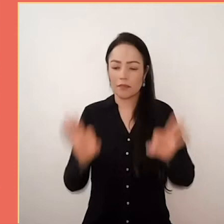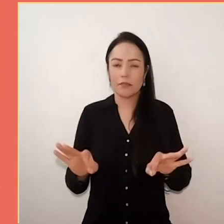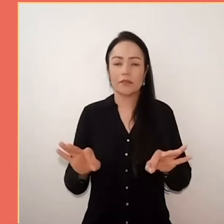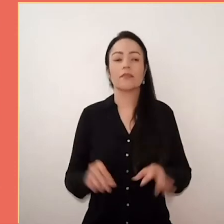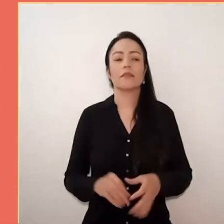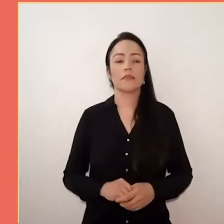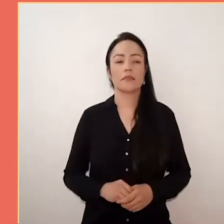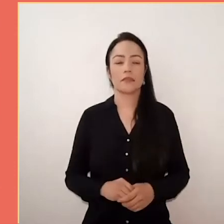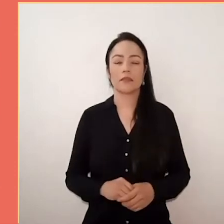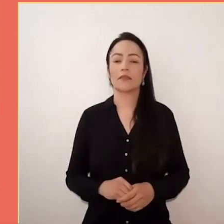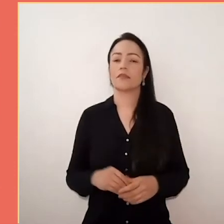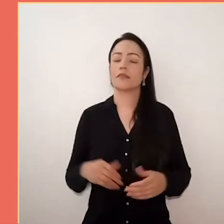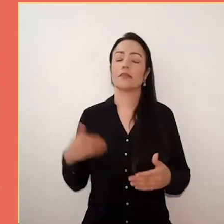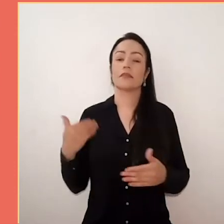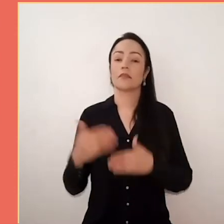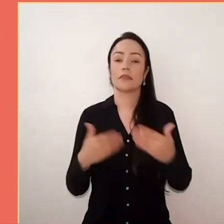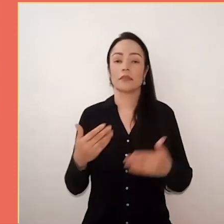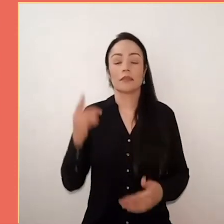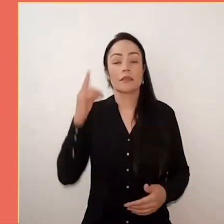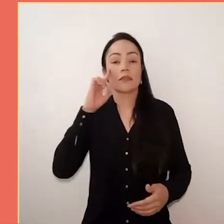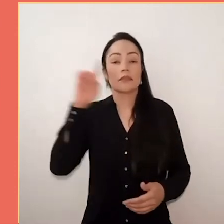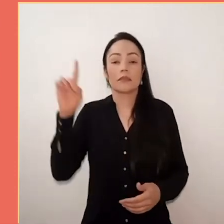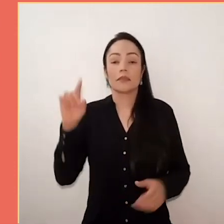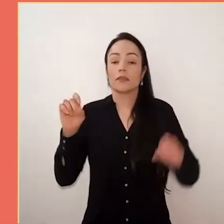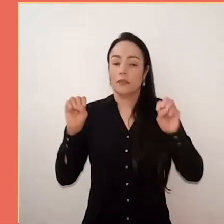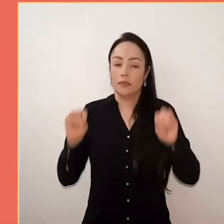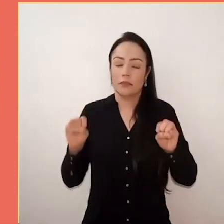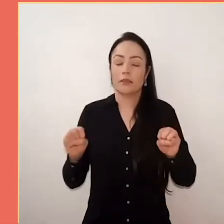faz parte de uma concepção que pode formar, não quer dizer que vá,